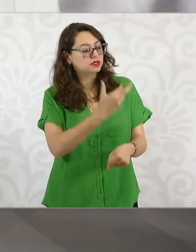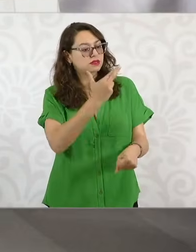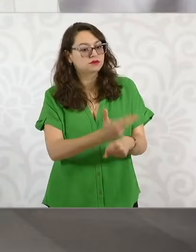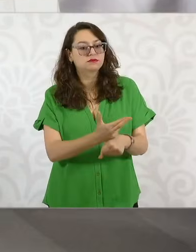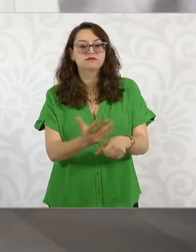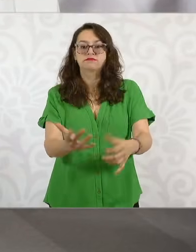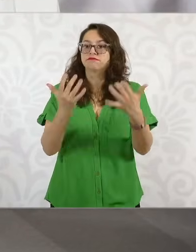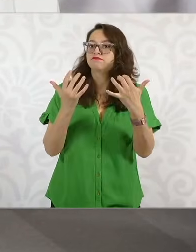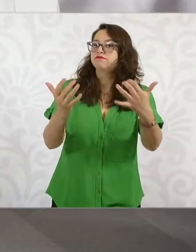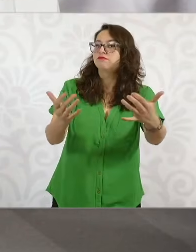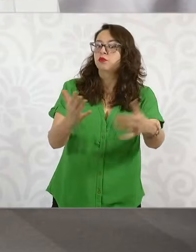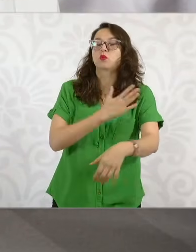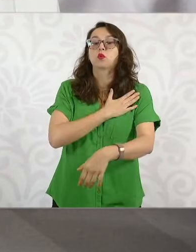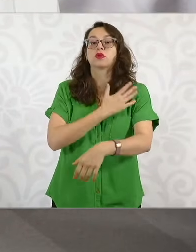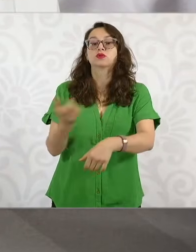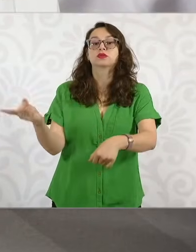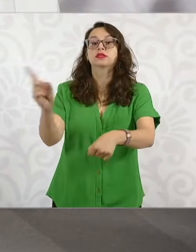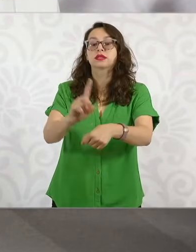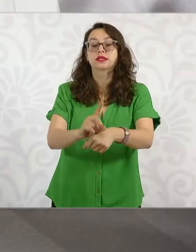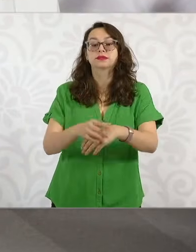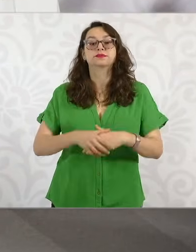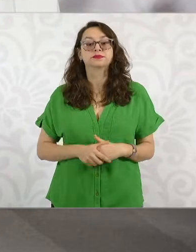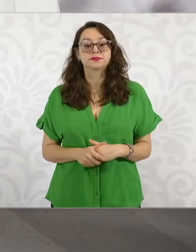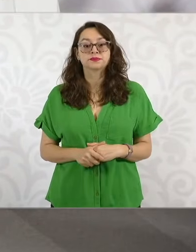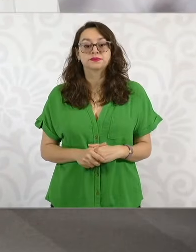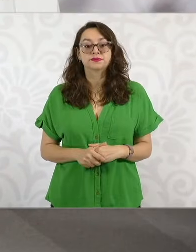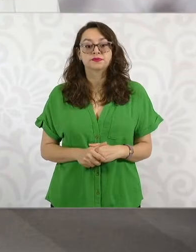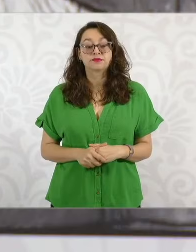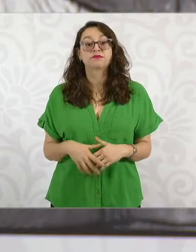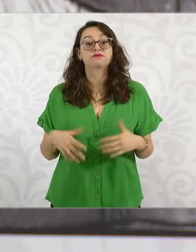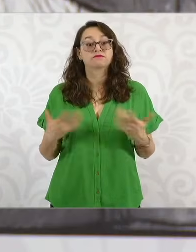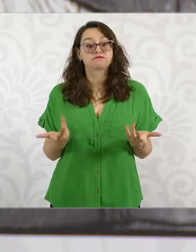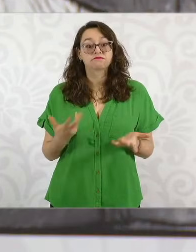todos y con mucho entusiasmo quiero hablar de esta inversión, esta inversión que